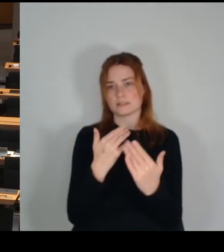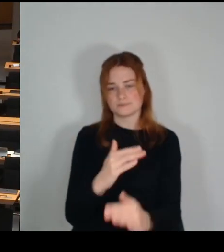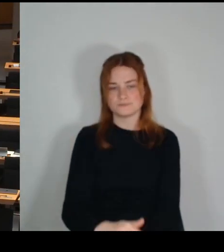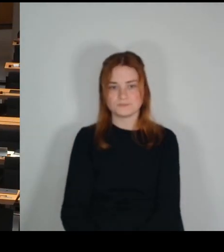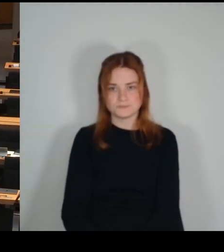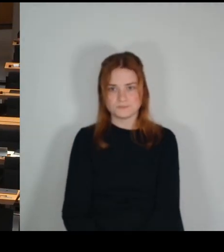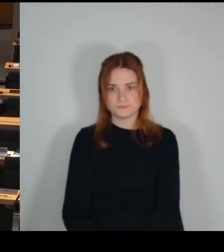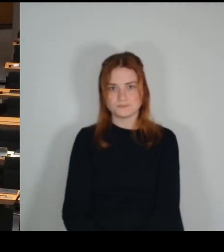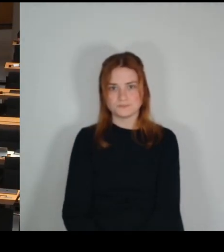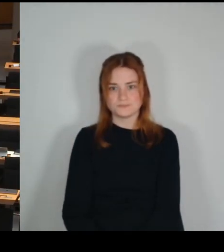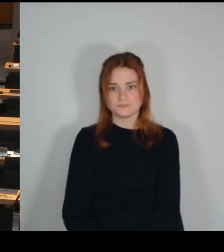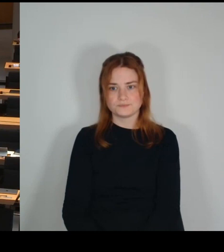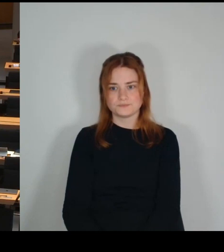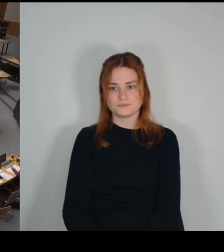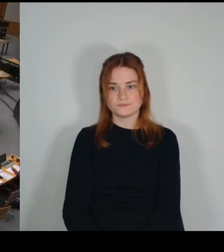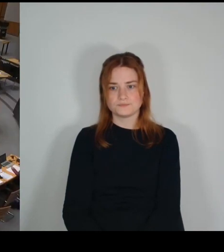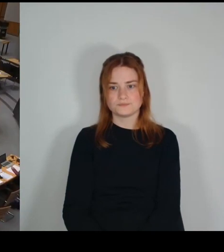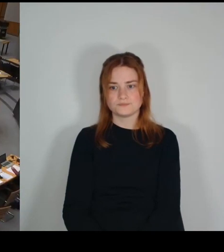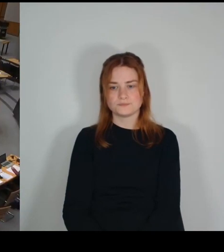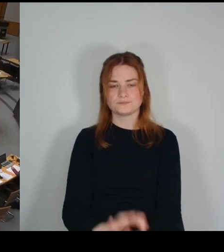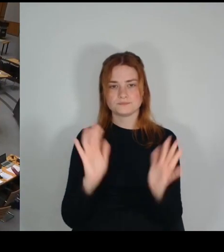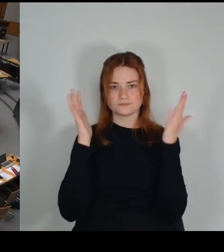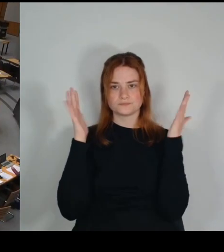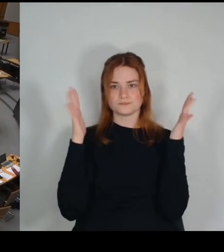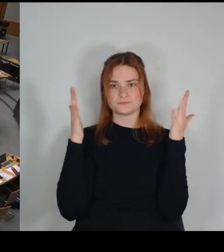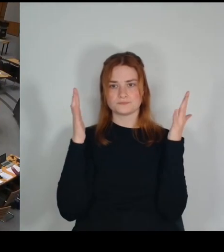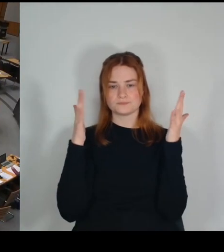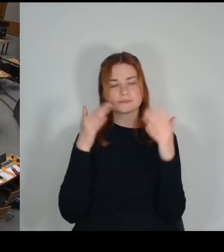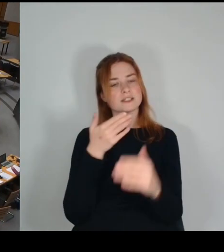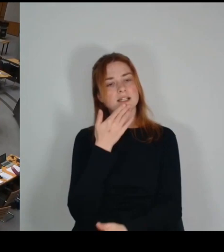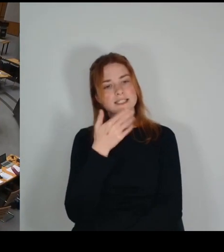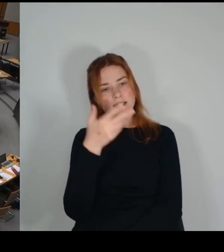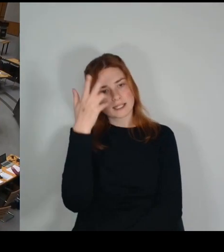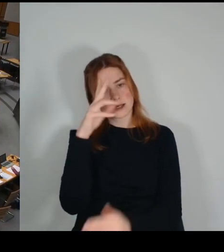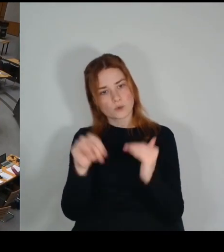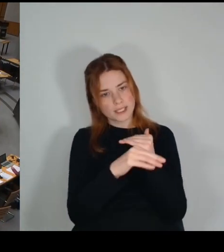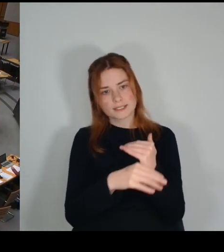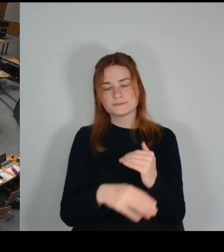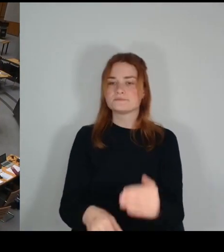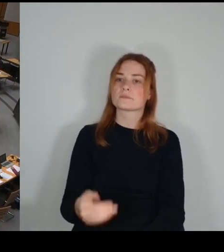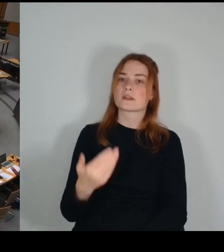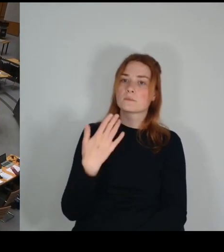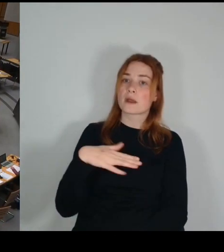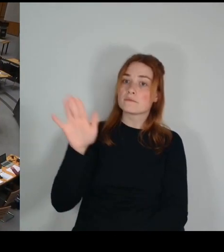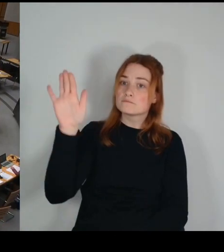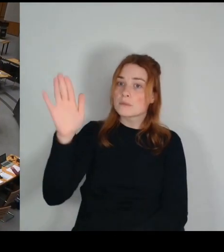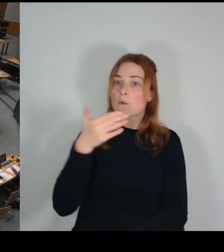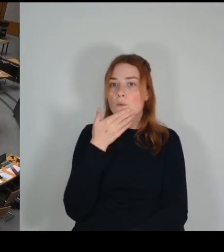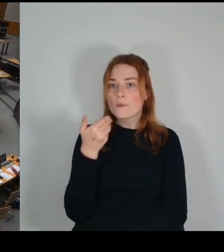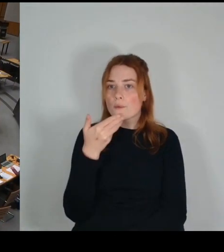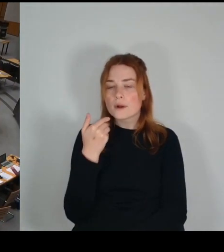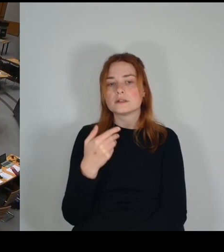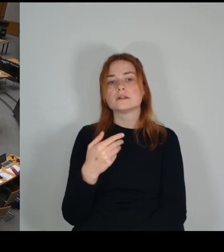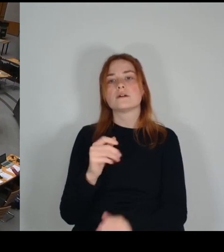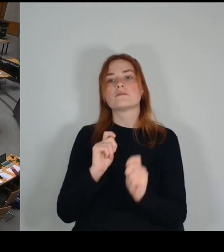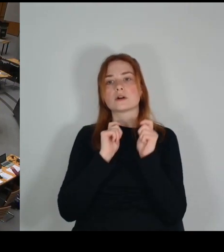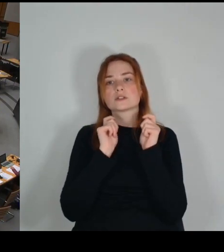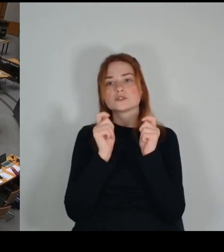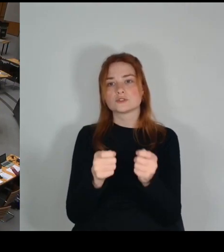Vielen Dank, Herr Kollege. Weitere Wortmeldungen liegen nicht vor. Vorgeschlagen wird die Überweisung des Gesetzesantrags an den Ausschuss für Inneres, Sicherheit und Ordnung.